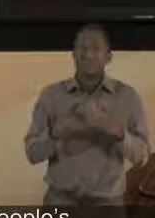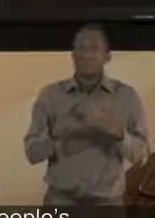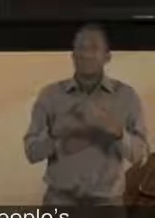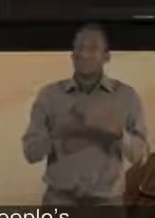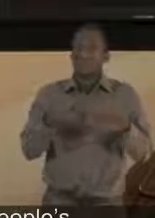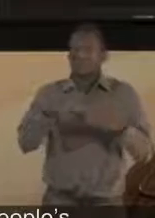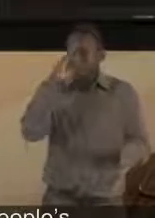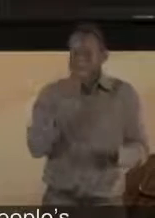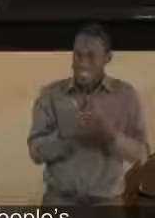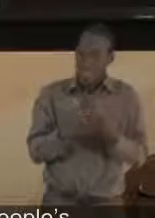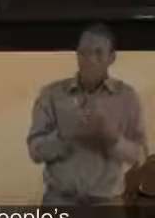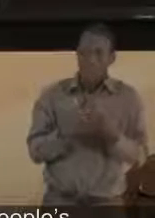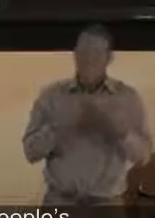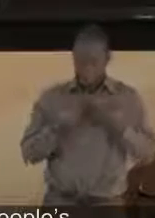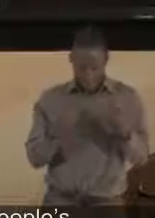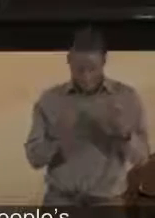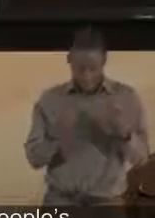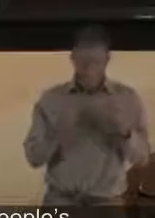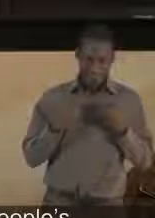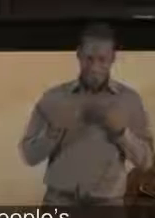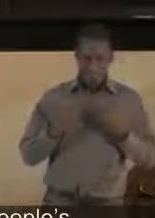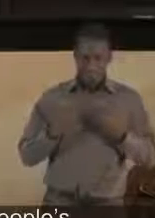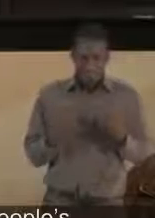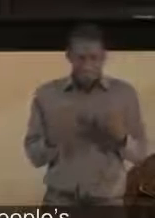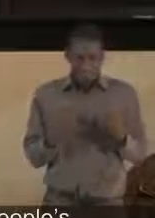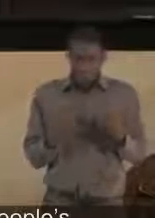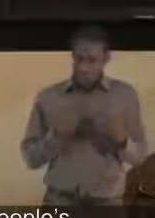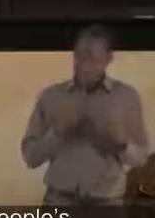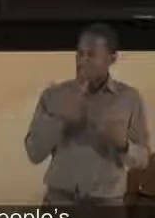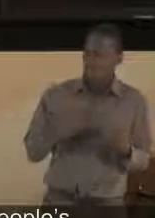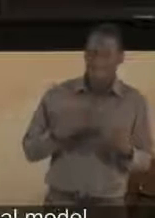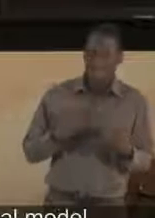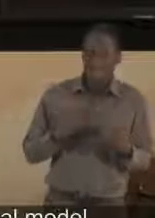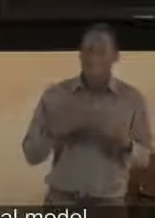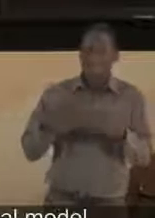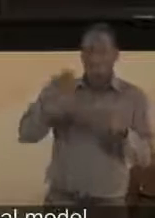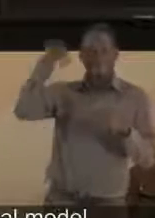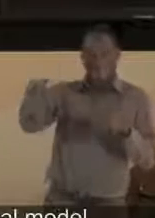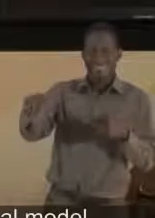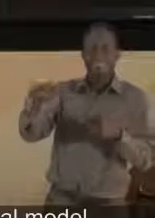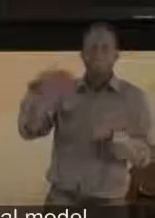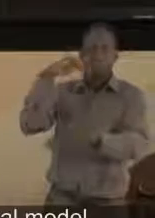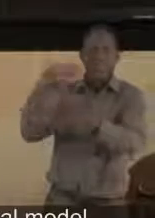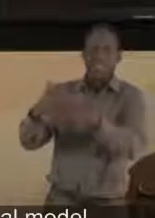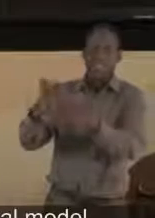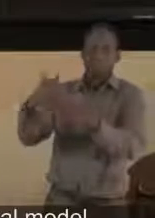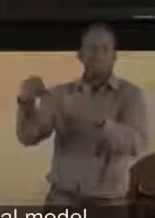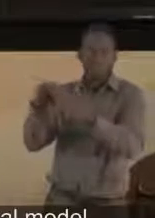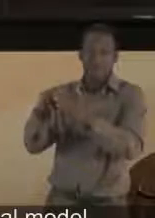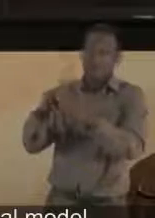لذلك النموذج الاجتماعي والمنظمات المعنية بالأشخاص من ذوي الإعاقة هم الأداة الأساسية لمساعدة الناس الخروج